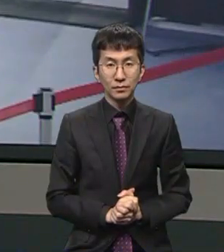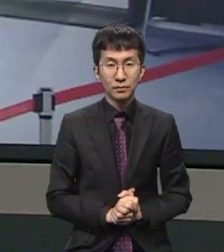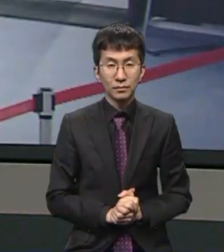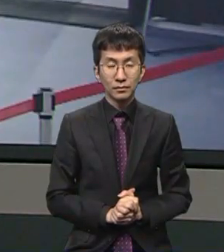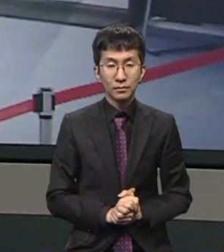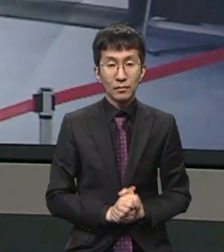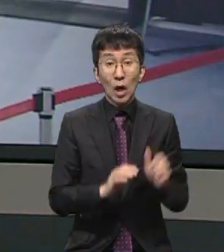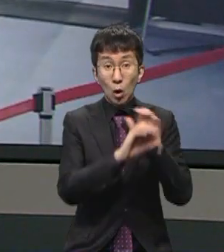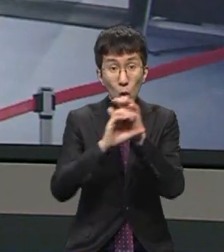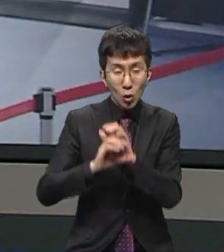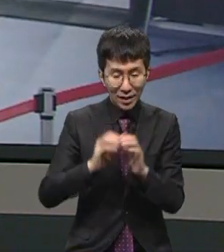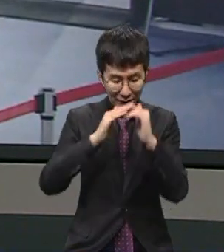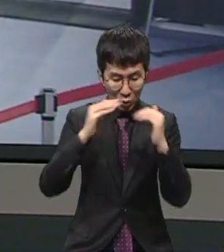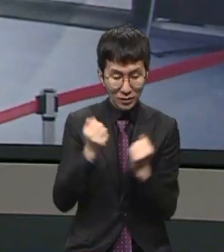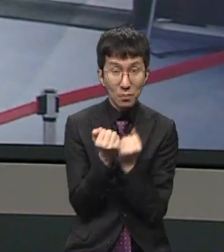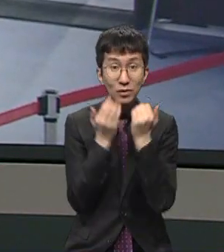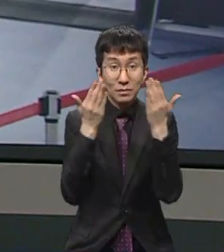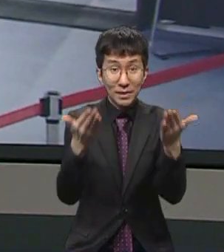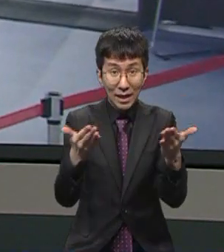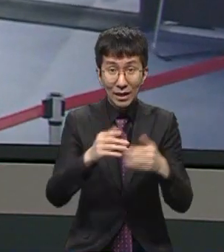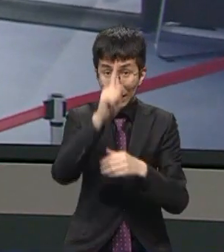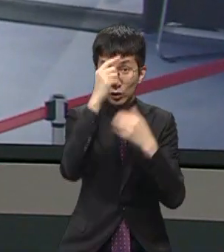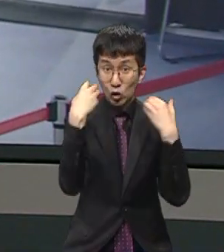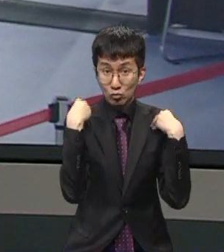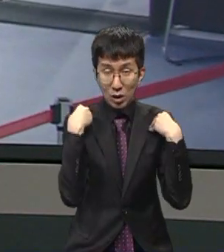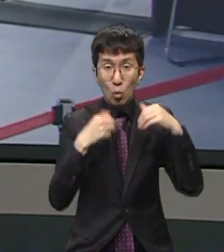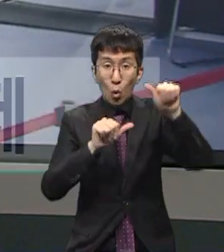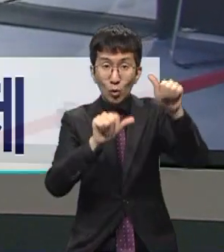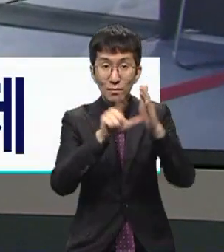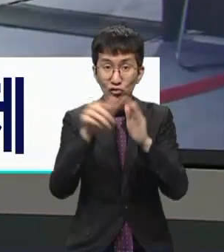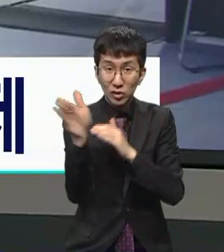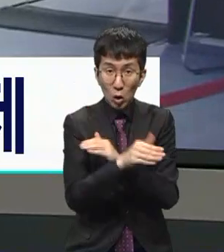(앵커) 다음은 코로나 소식입니다. 정부가 다음 달 5일부터 코로나 백신을 1,